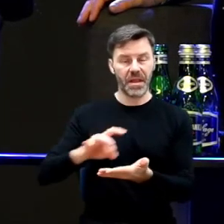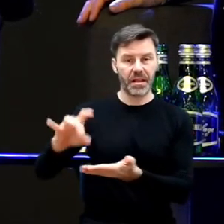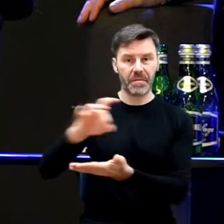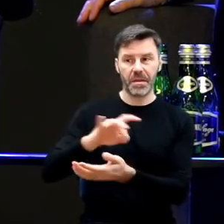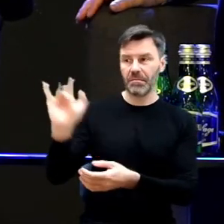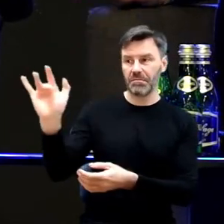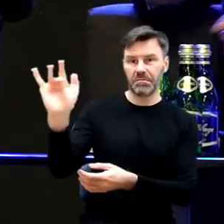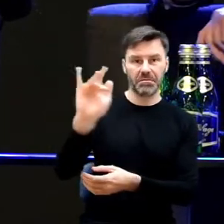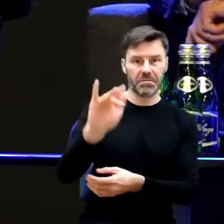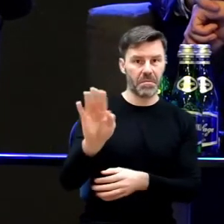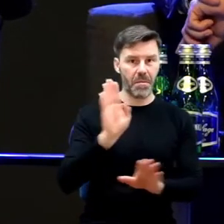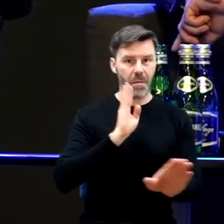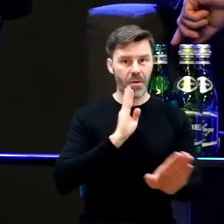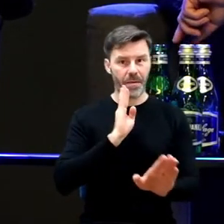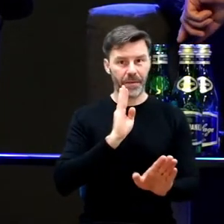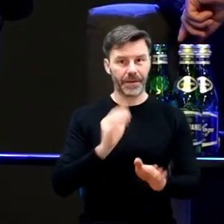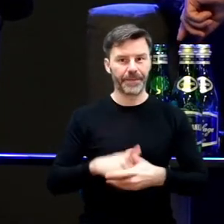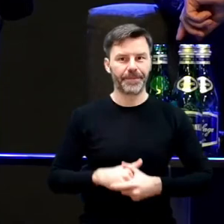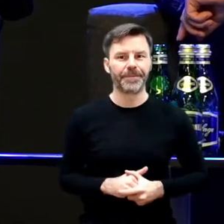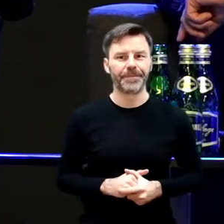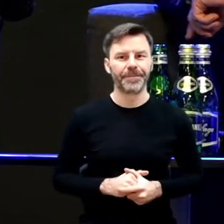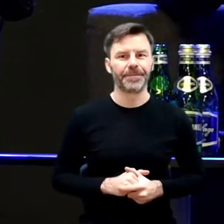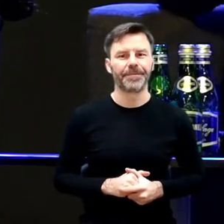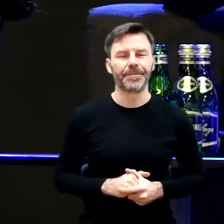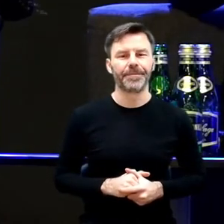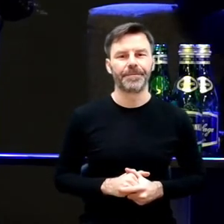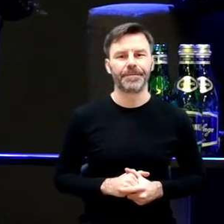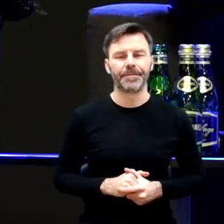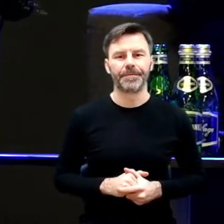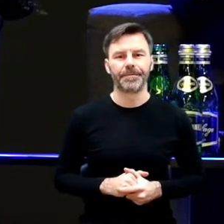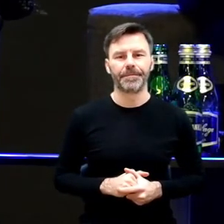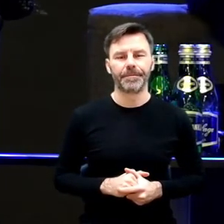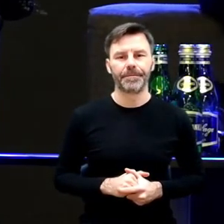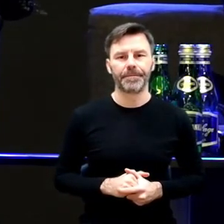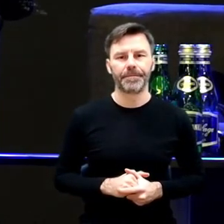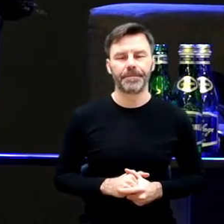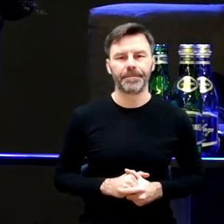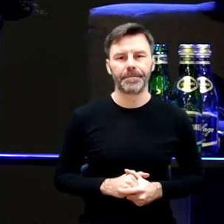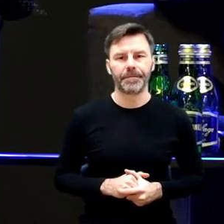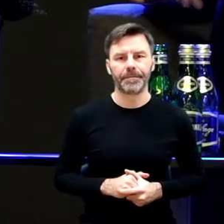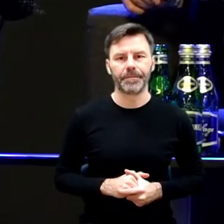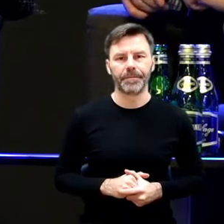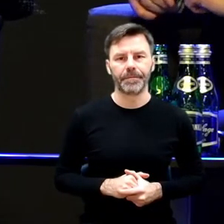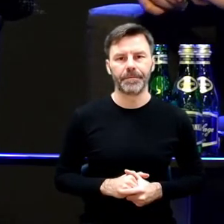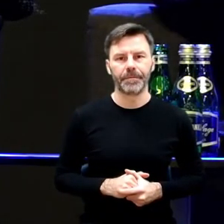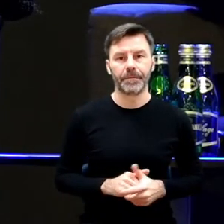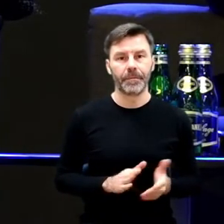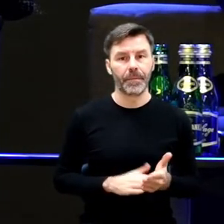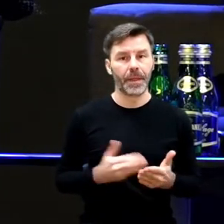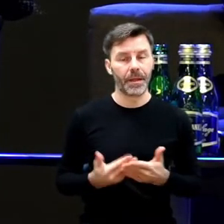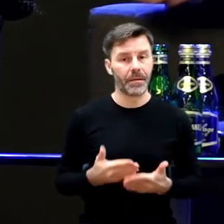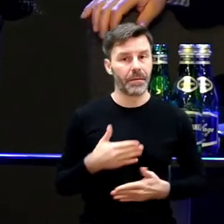No i mamy przykład, gdzie bardzo wiele inicjatyw, niezwykle pożądanych,